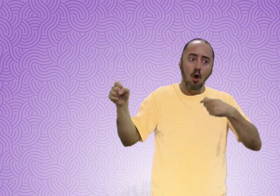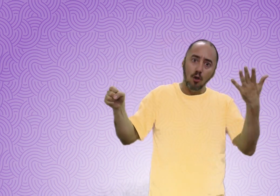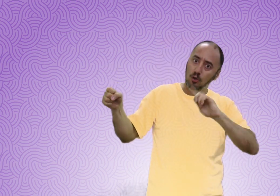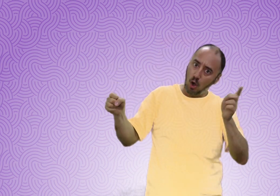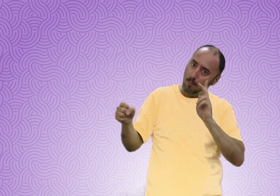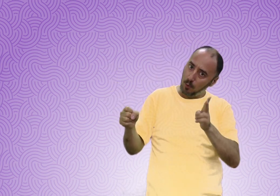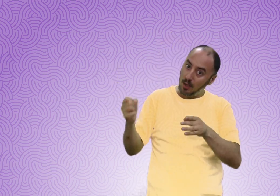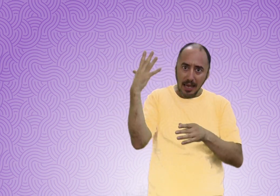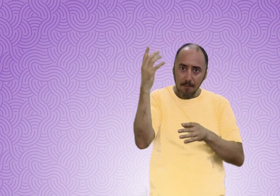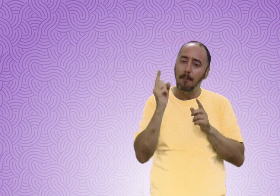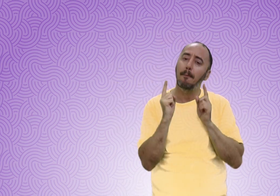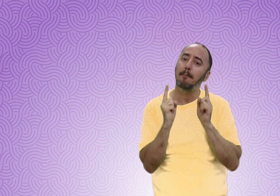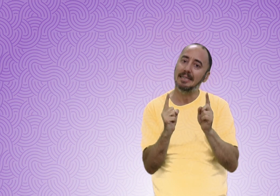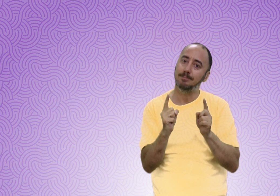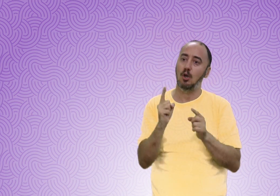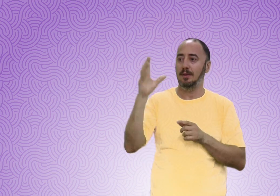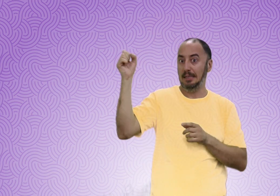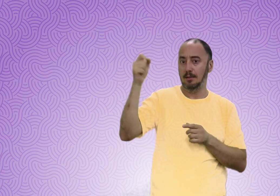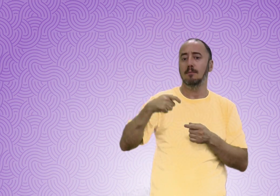con la mano derecha. Siempre es la misma mano.